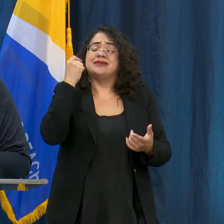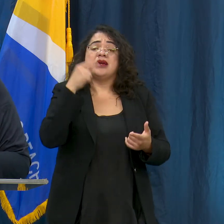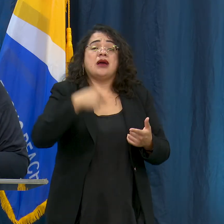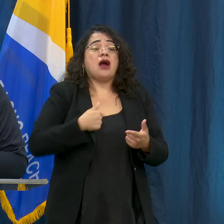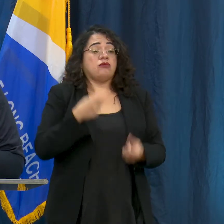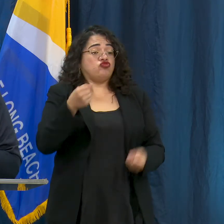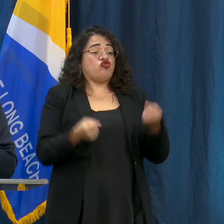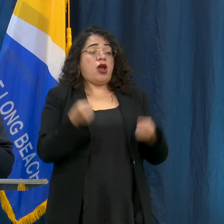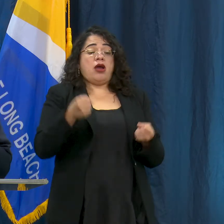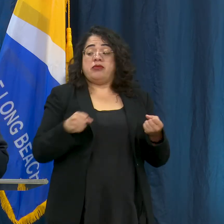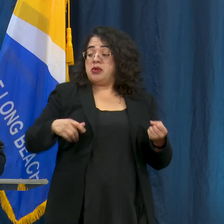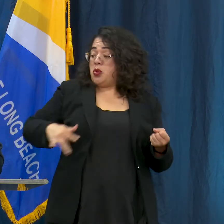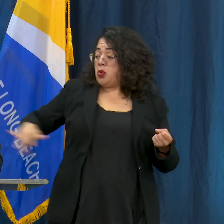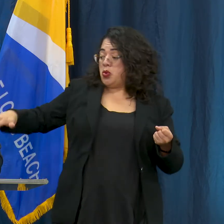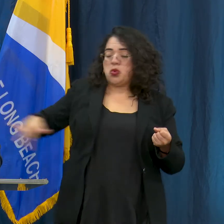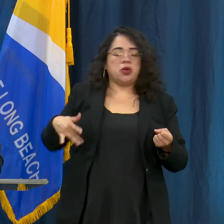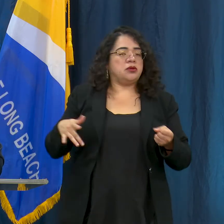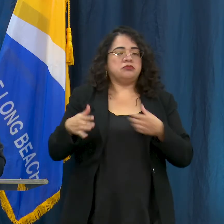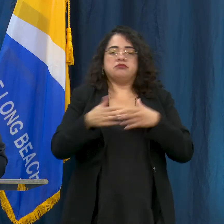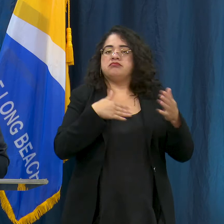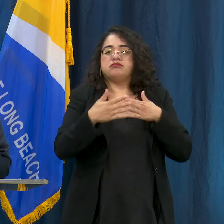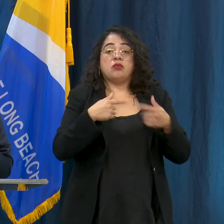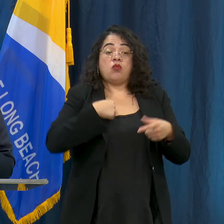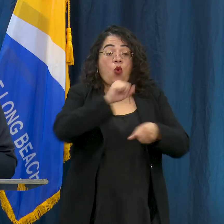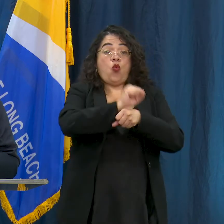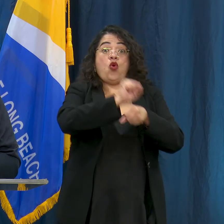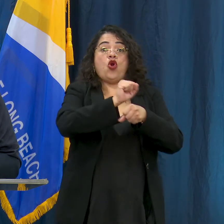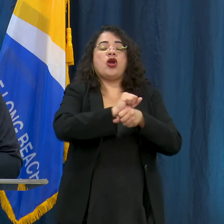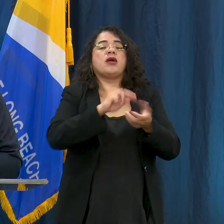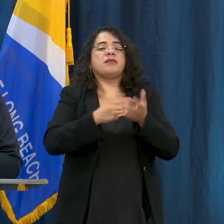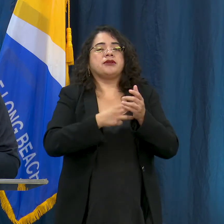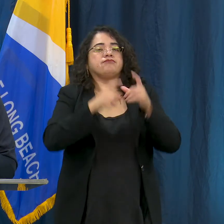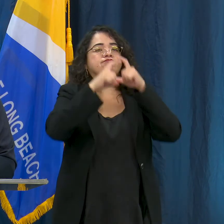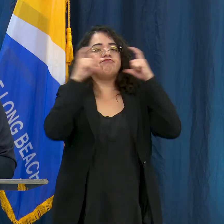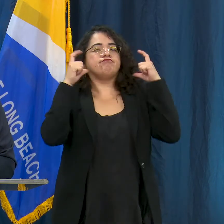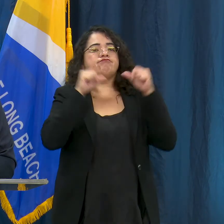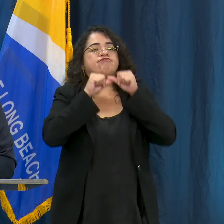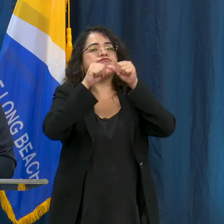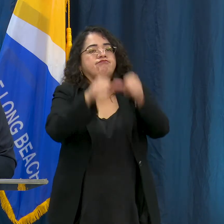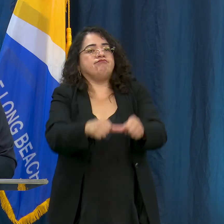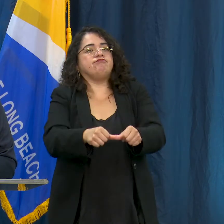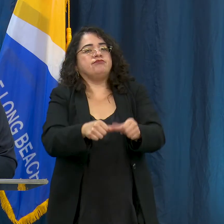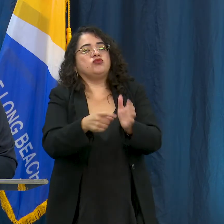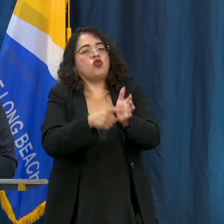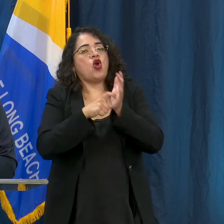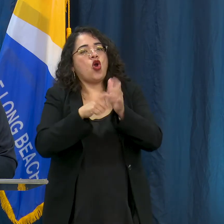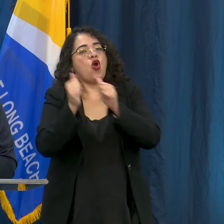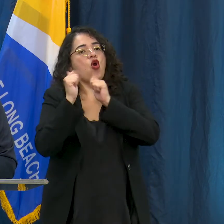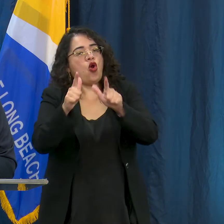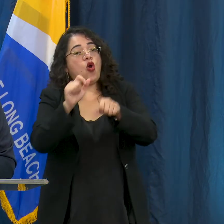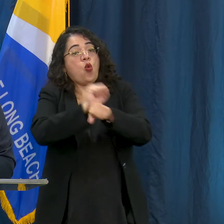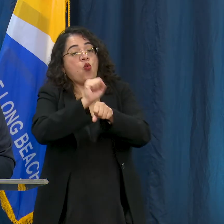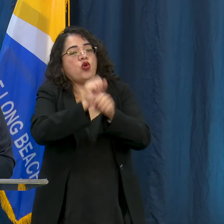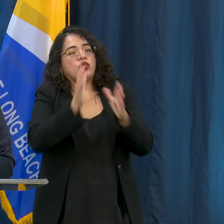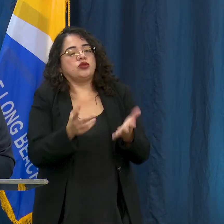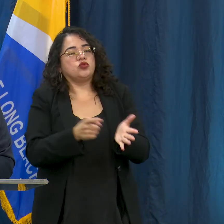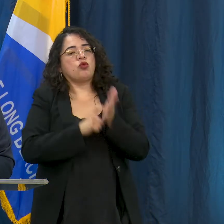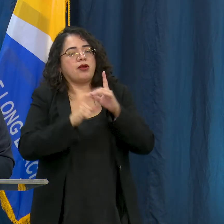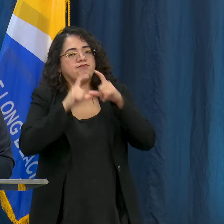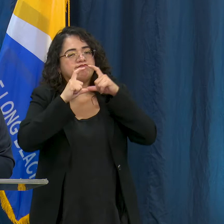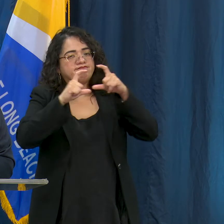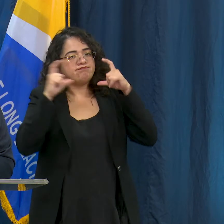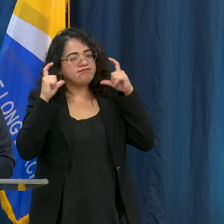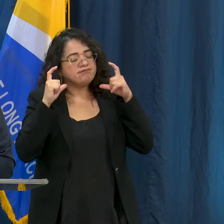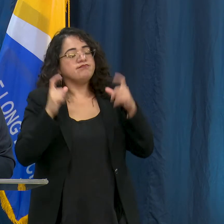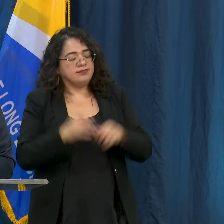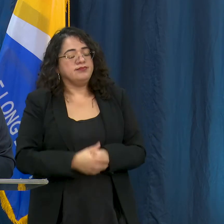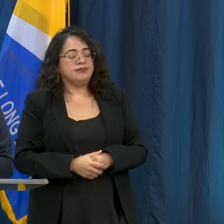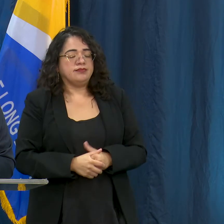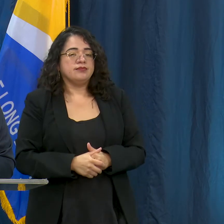en está siendo cualquier manera de Conde para llegar otro lugar este en un